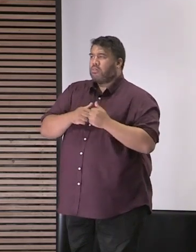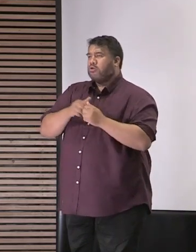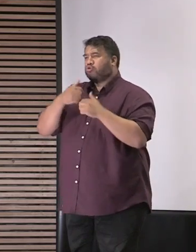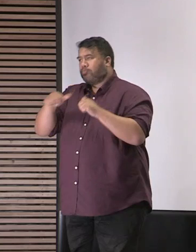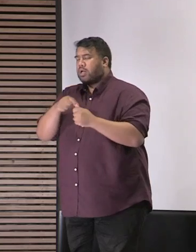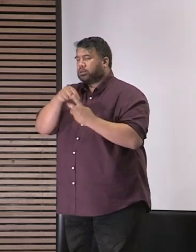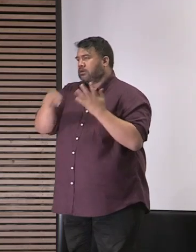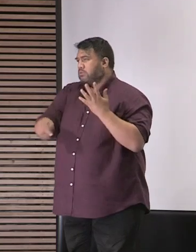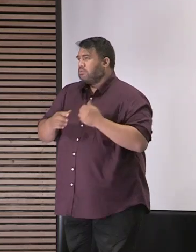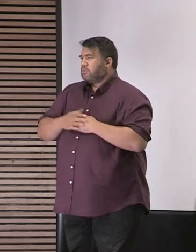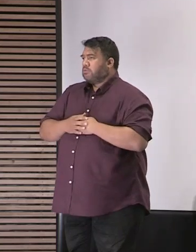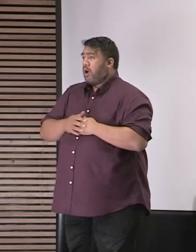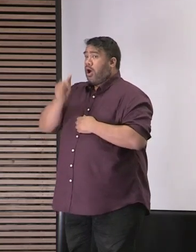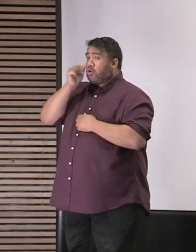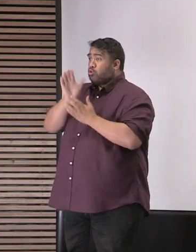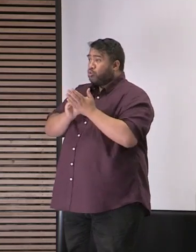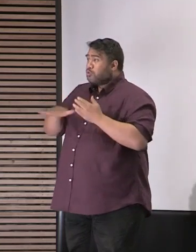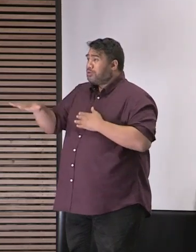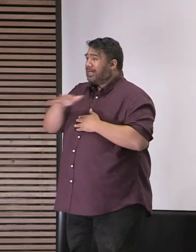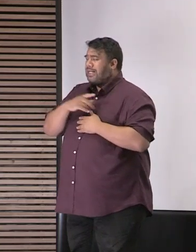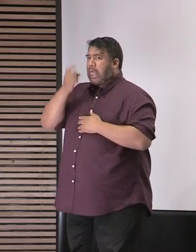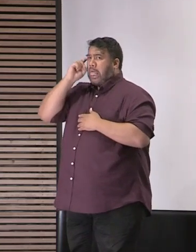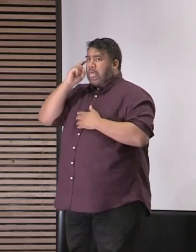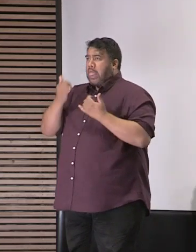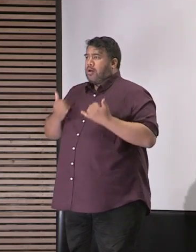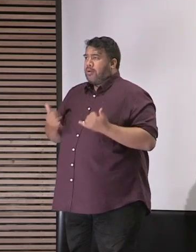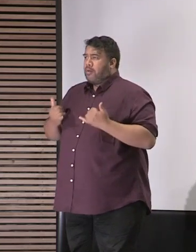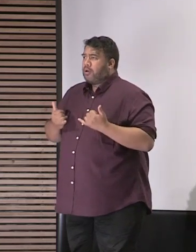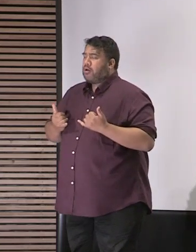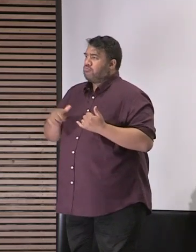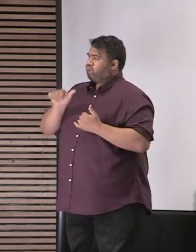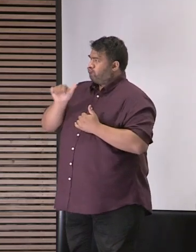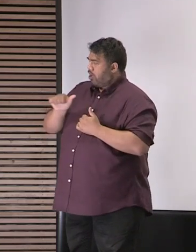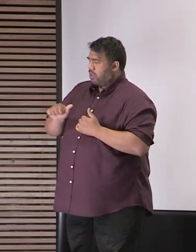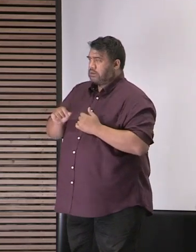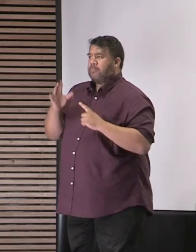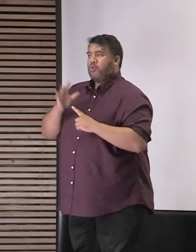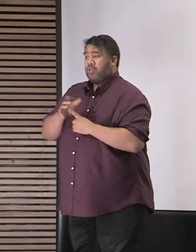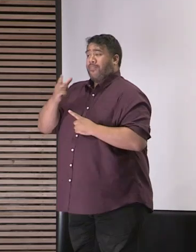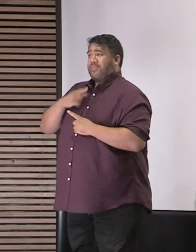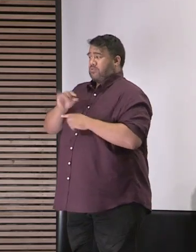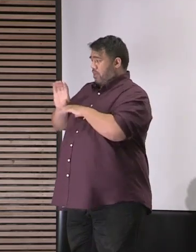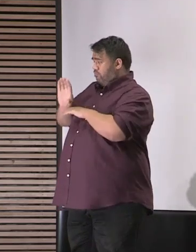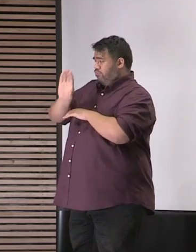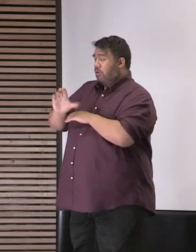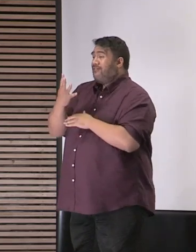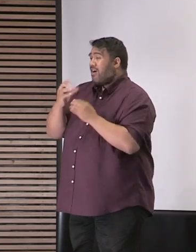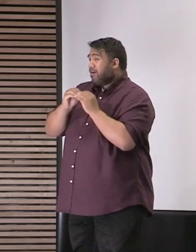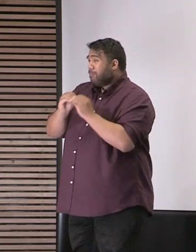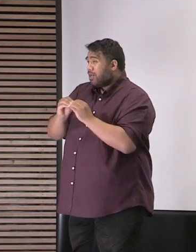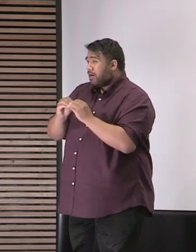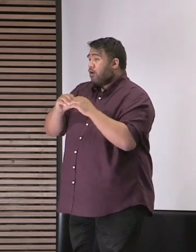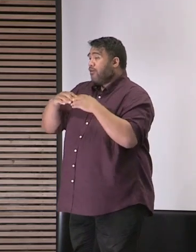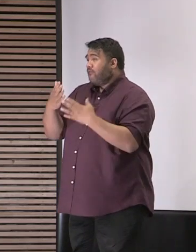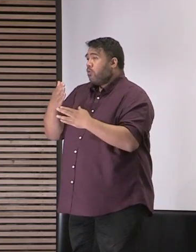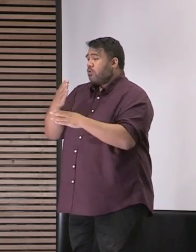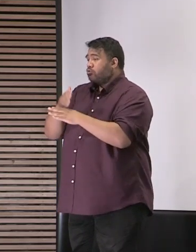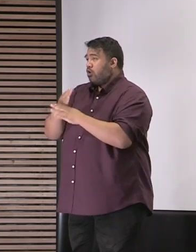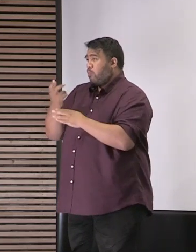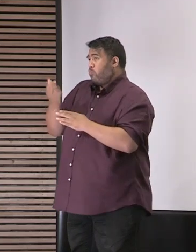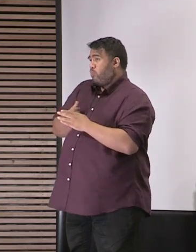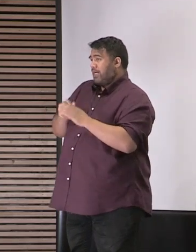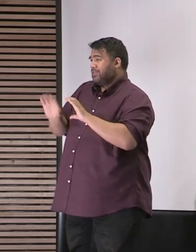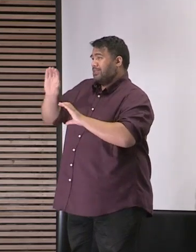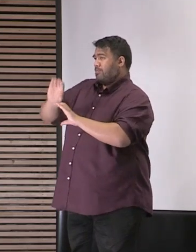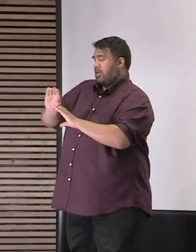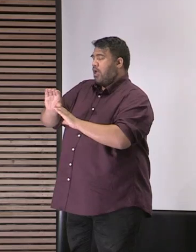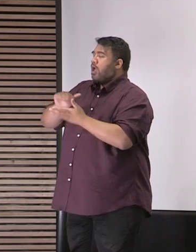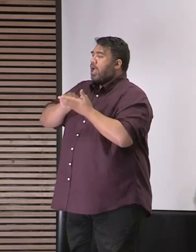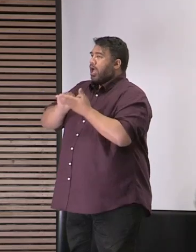celoso y mejor defendido. Sin